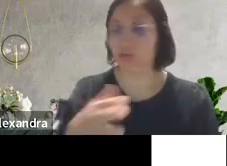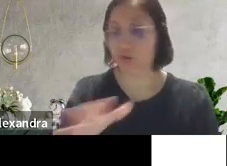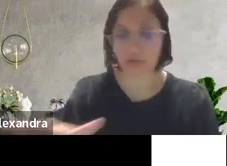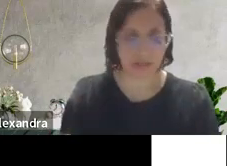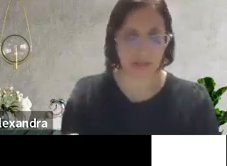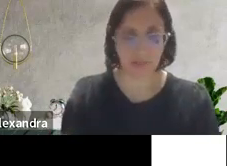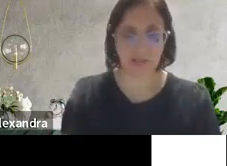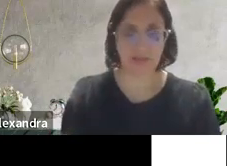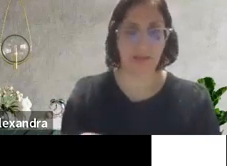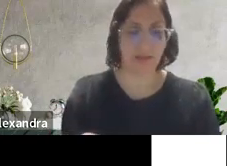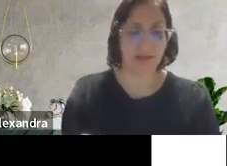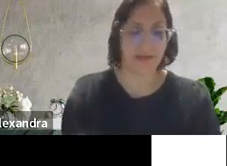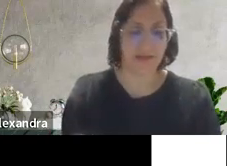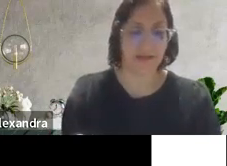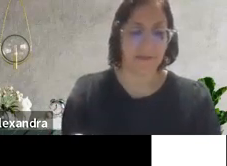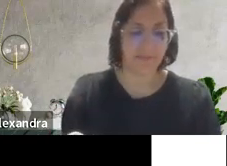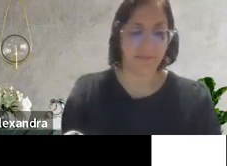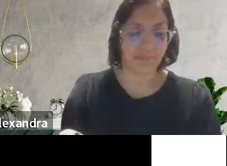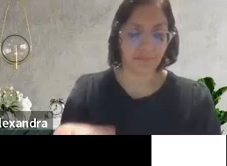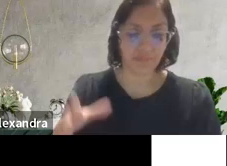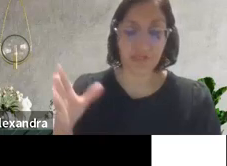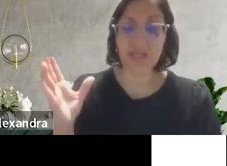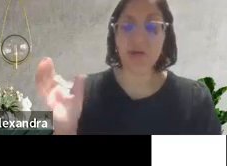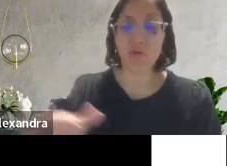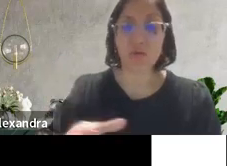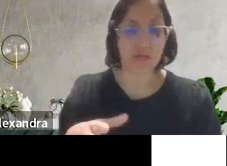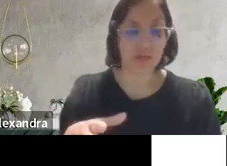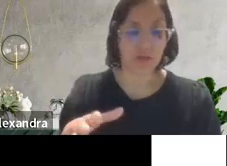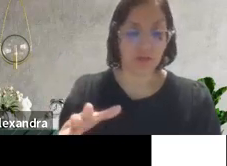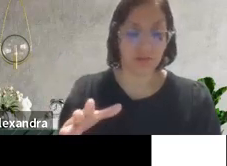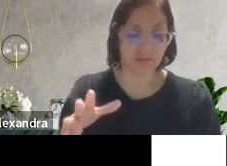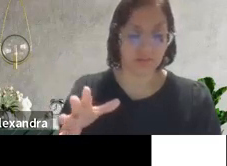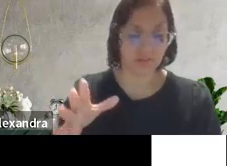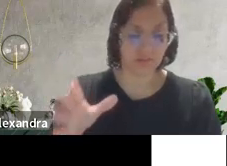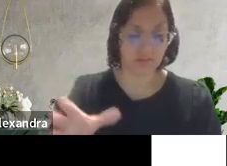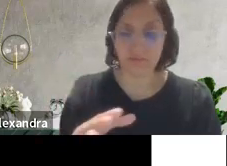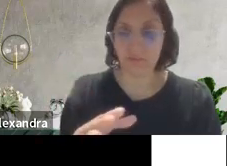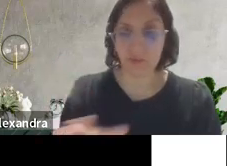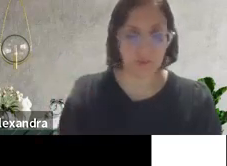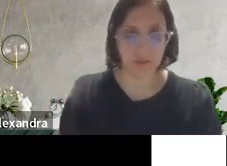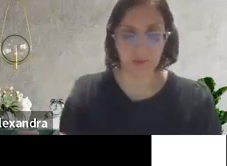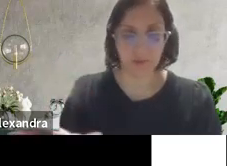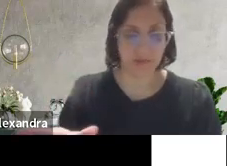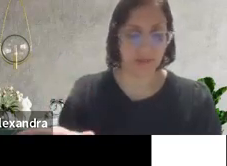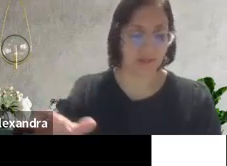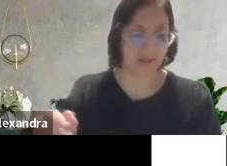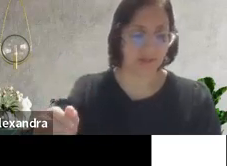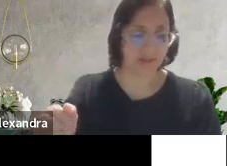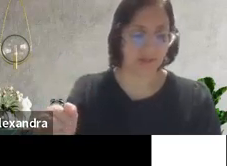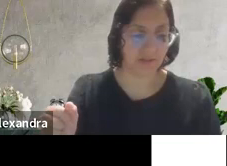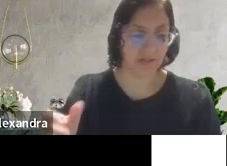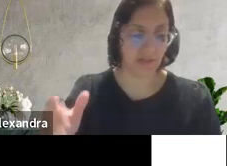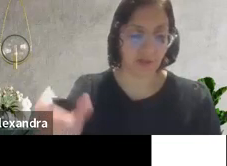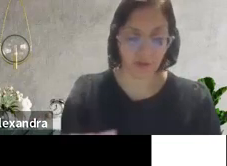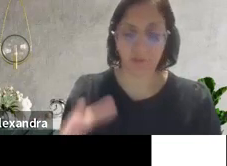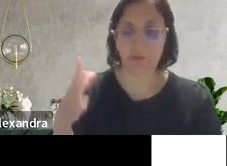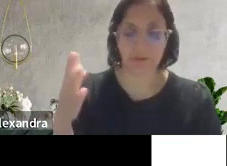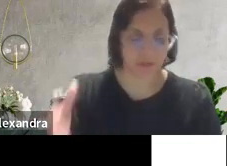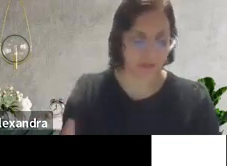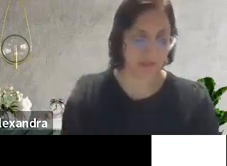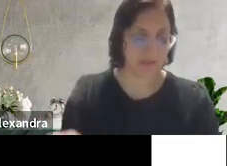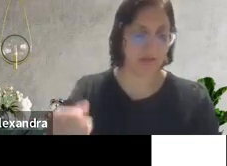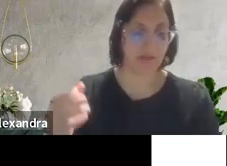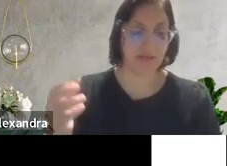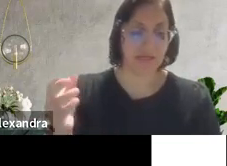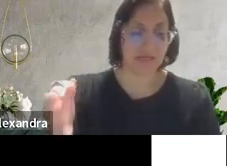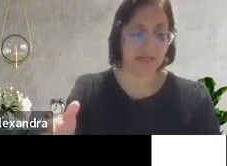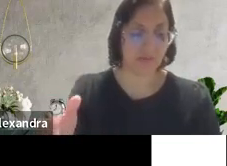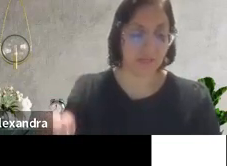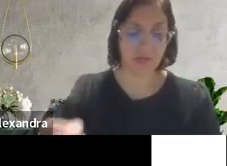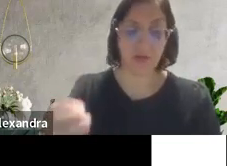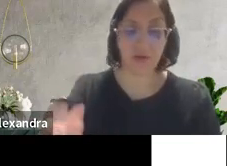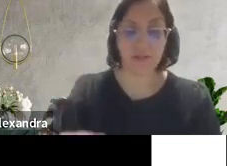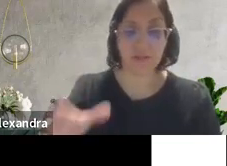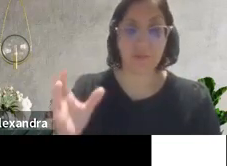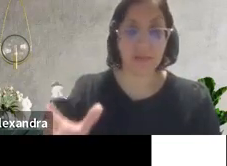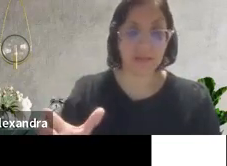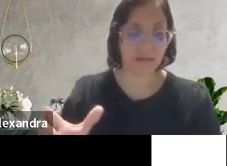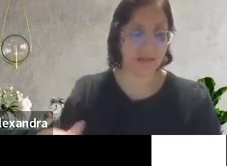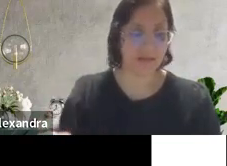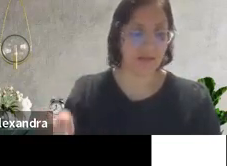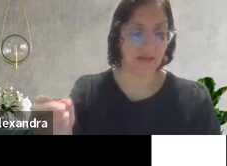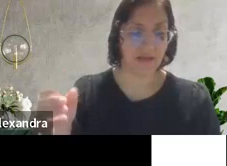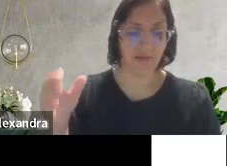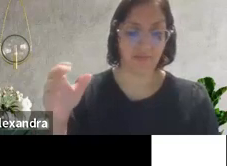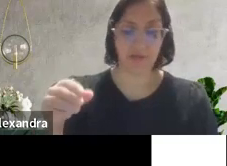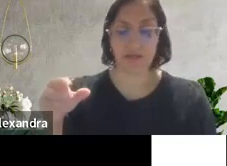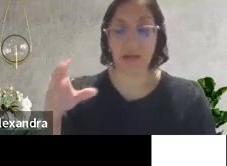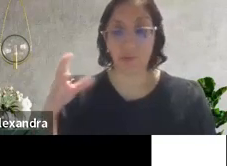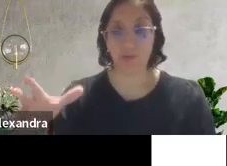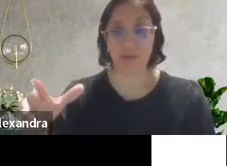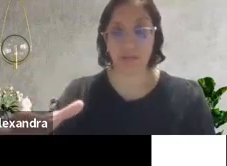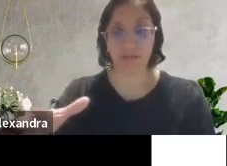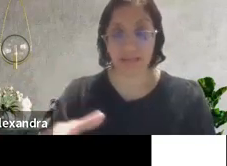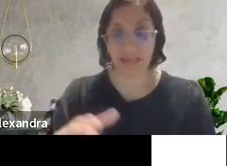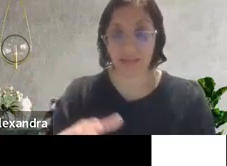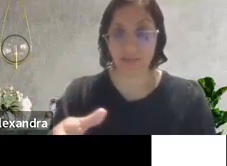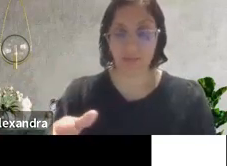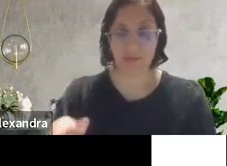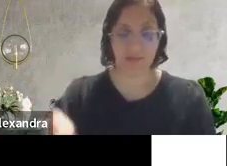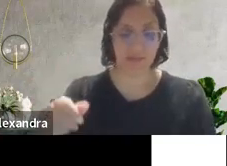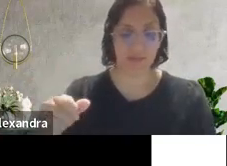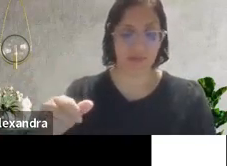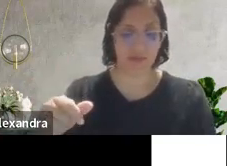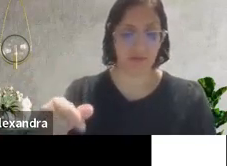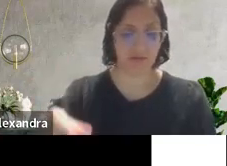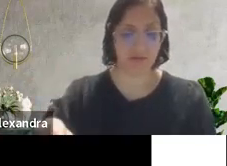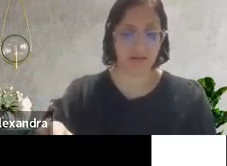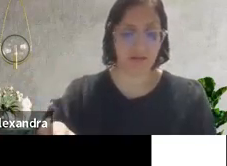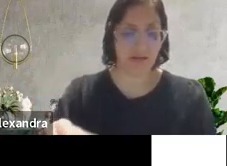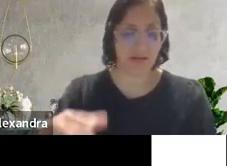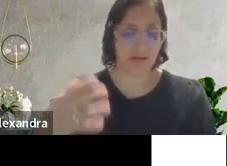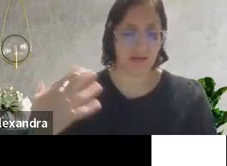Para entonces esto, todas estas cosas son Tips a que les puedan a cuando tengan comunicación con la escuela cuando tengan el equipo.